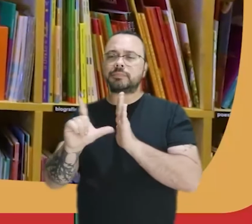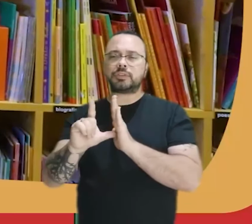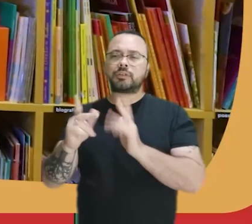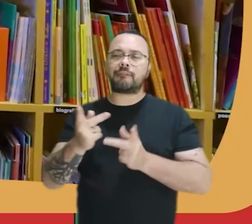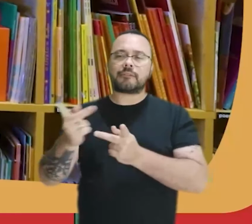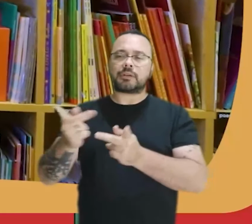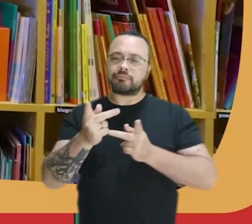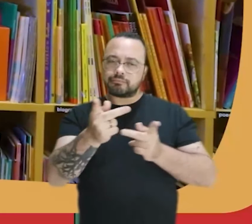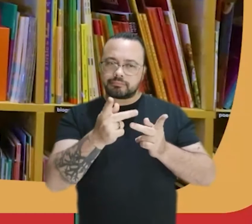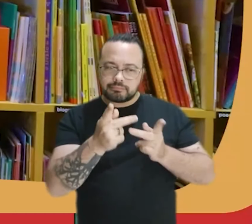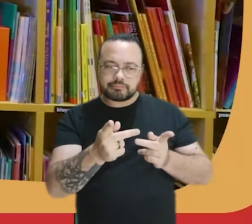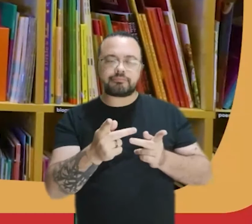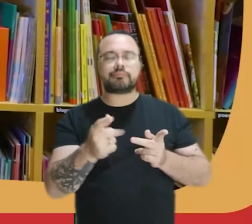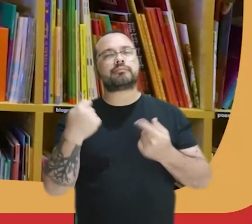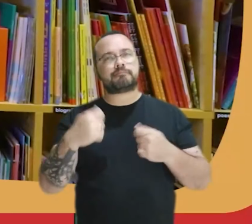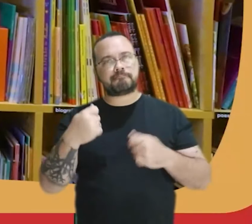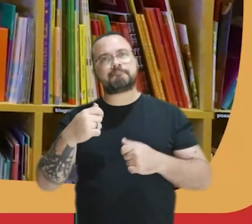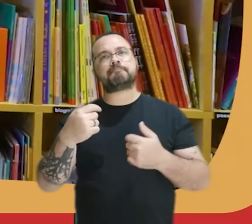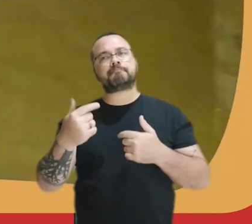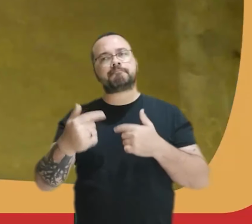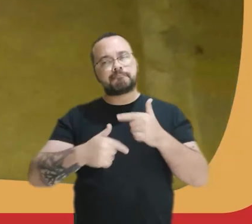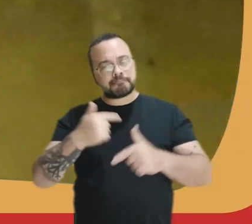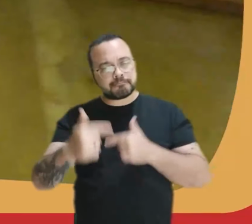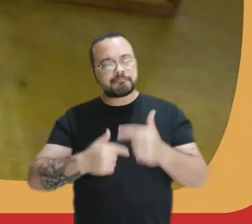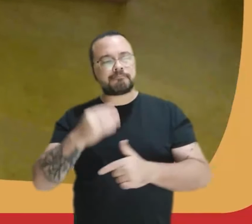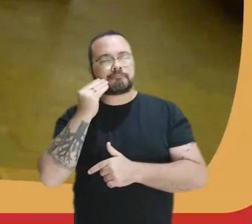a gente ainda tem que fazer esse trabalho de escavação,